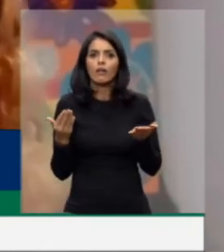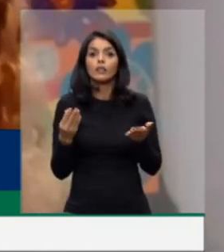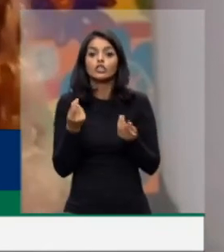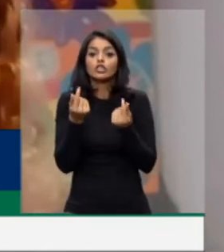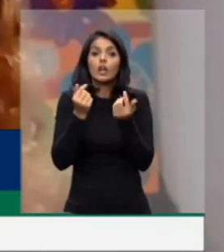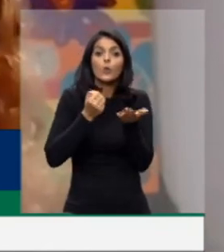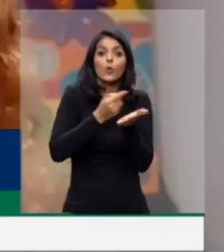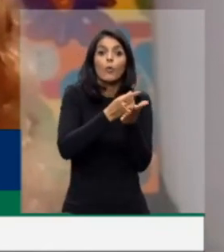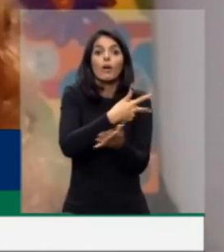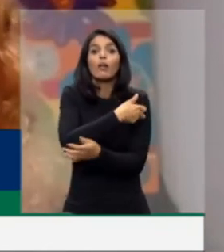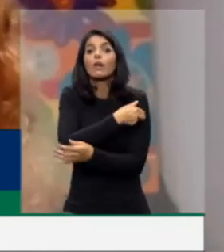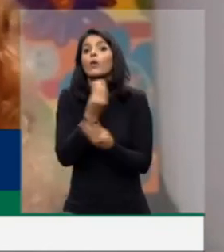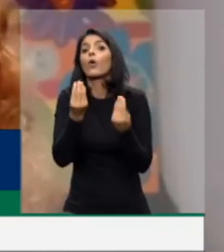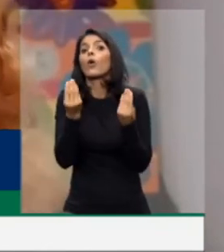QUE PODEM PERDER A VALIDADE,